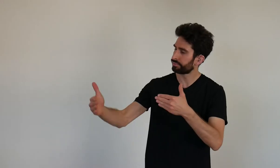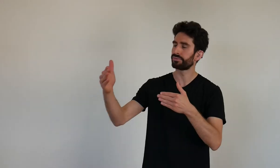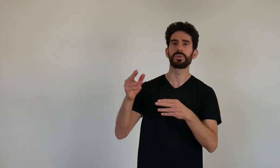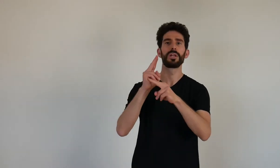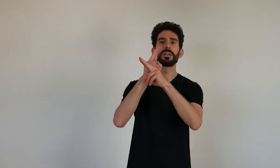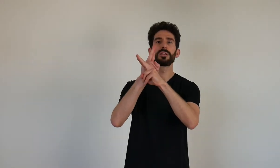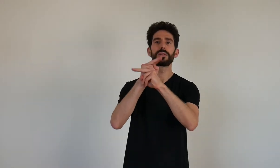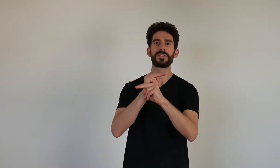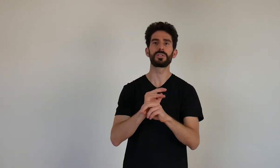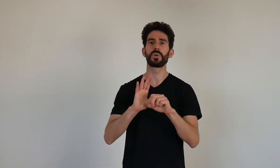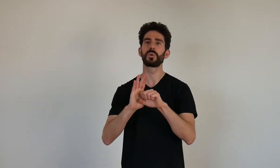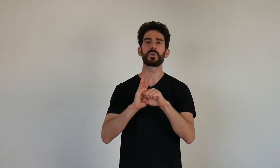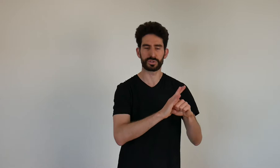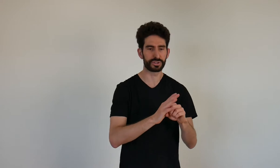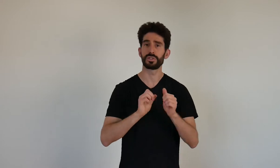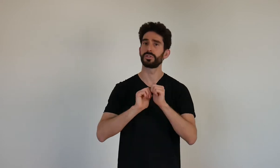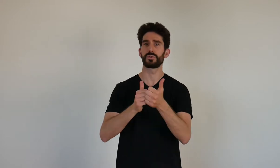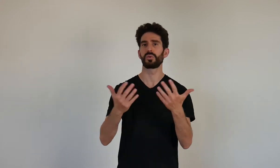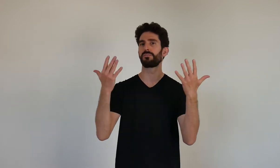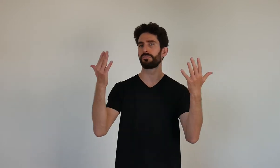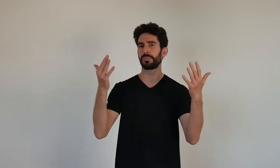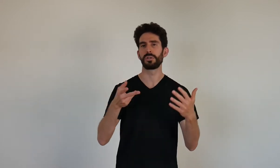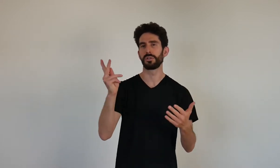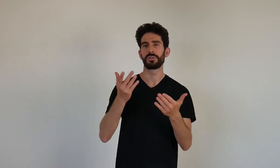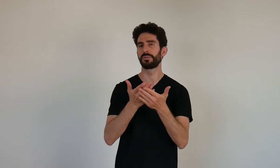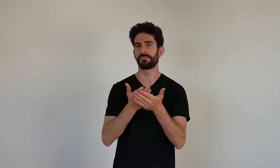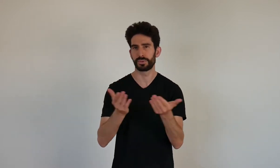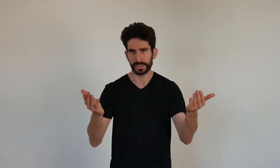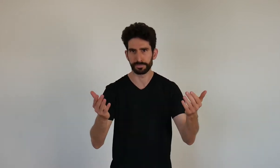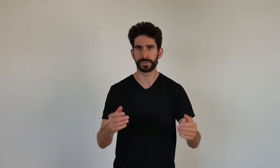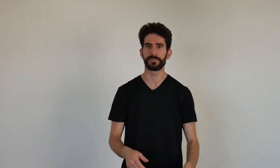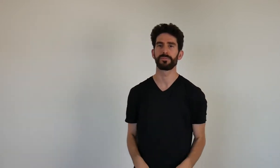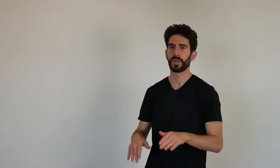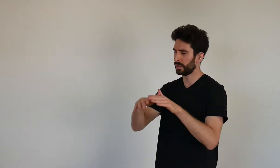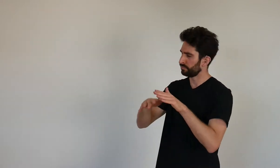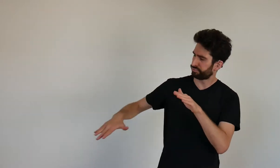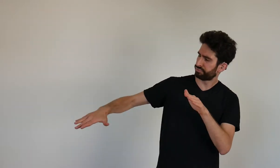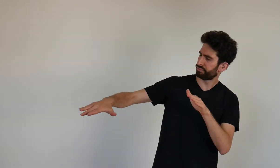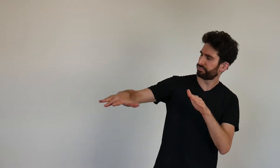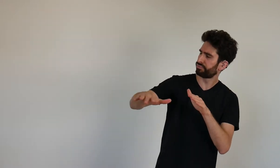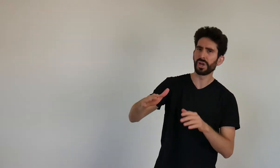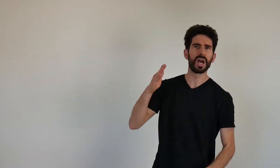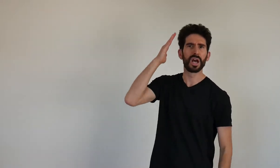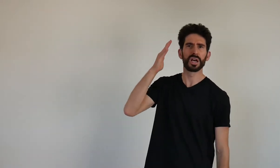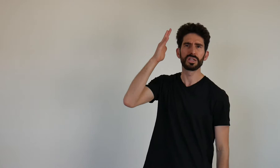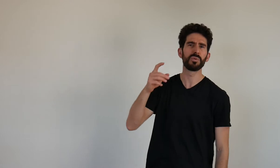Pour la suite, on se basera sur les mains pour définir un gaucher. C'est plus simple. Parmi les animaux,